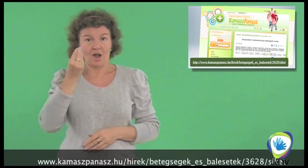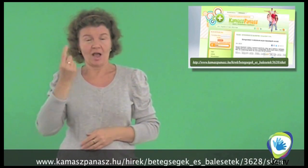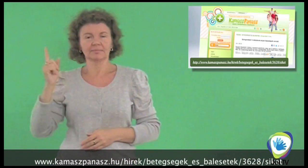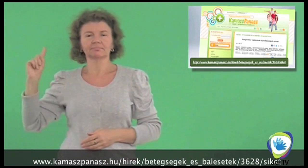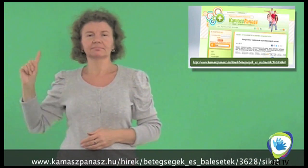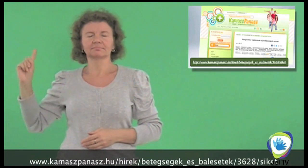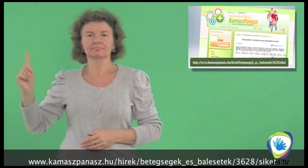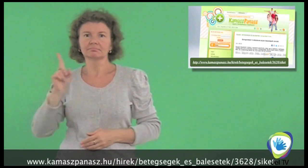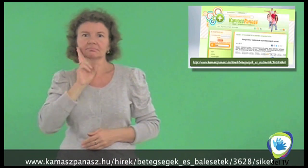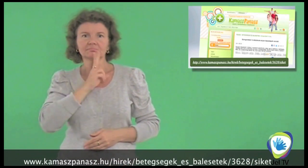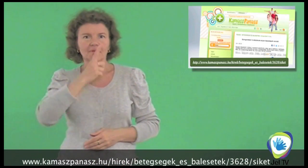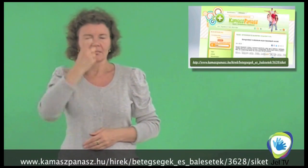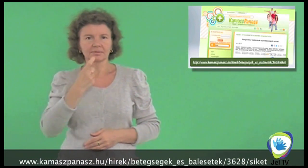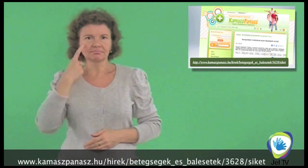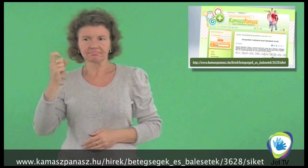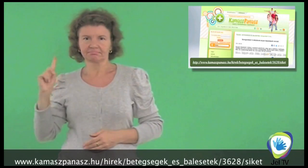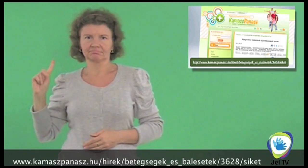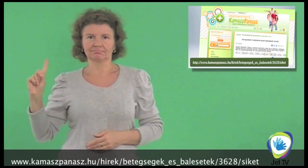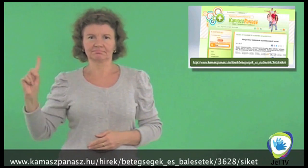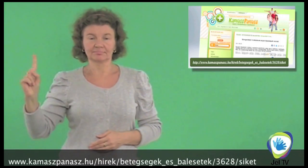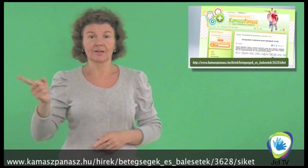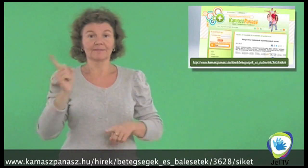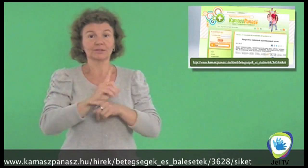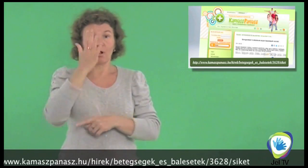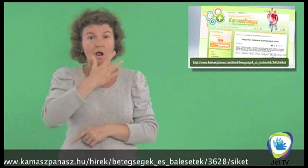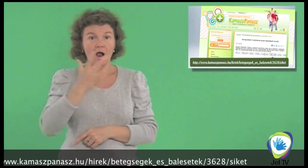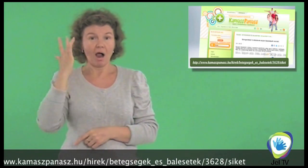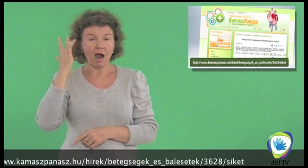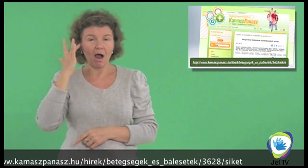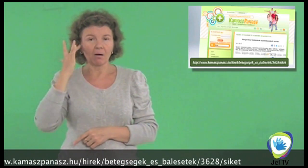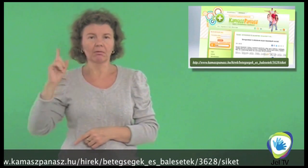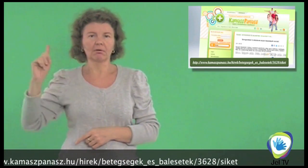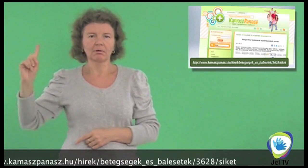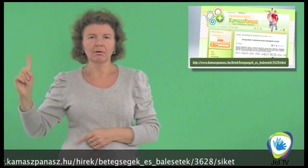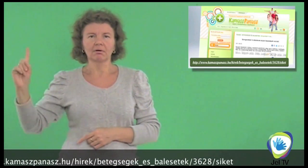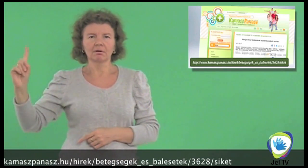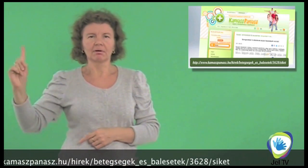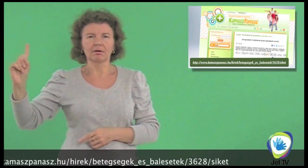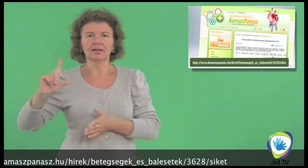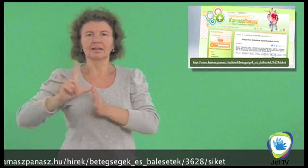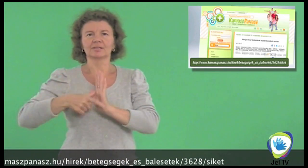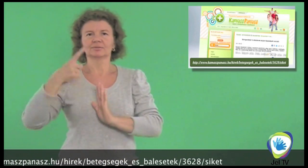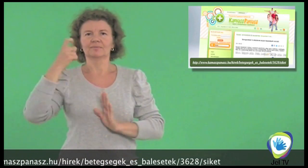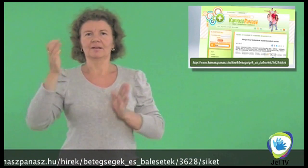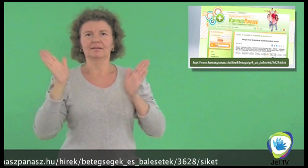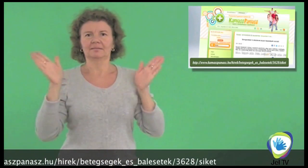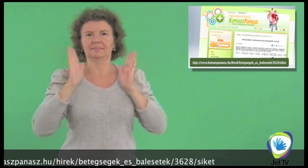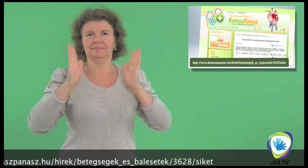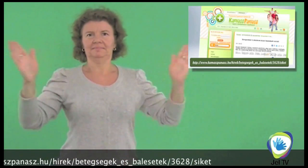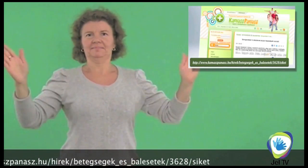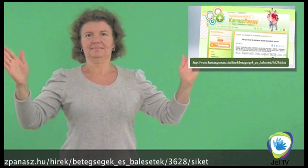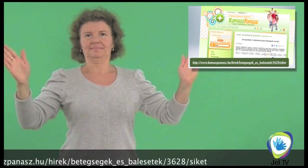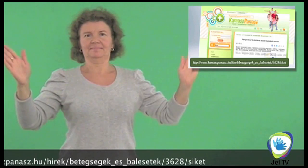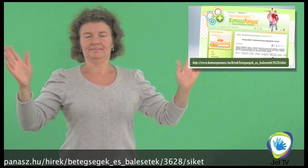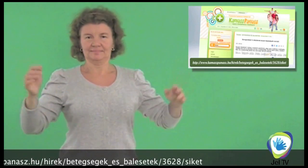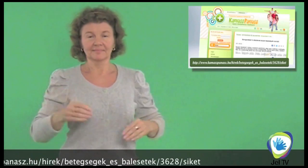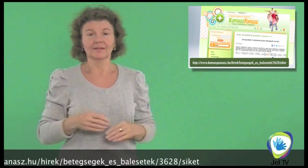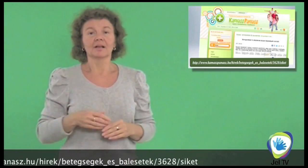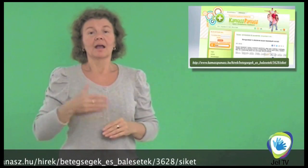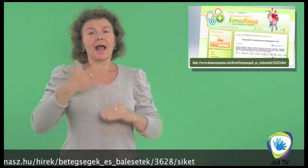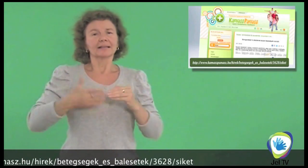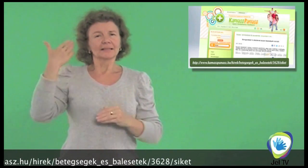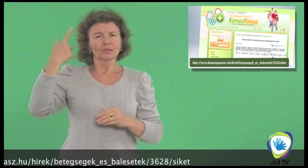Ha valami megjelenik, a siketek egybõl észreveszik, viszont a hallók csak késõbb veszik észre.